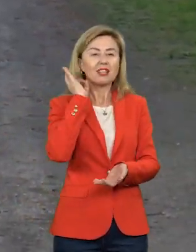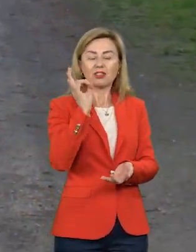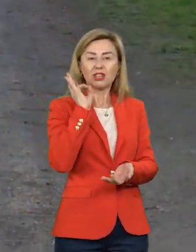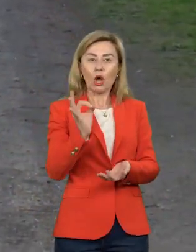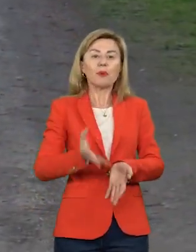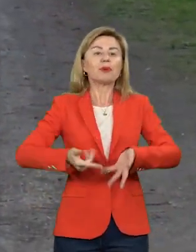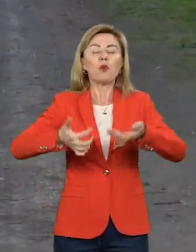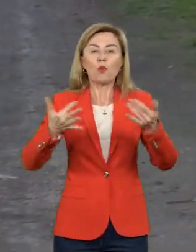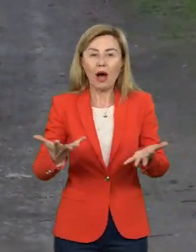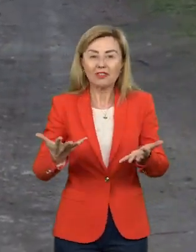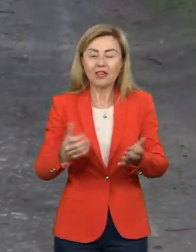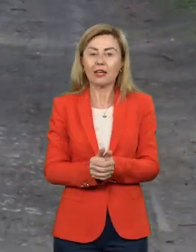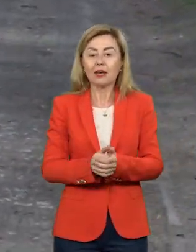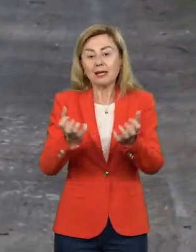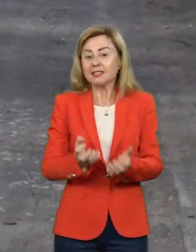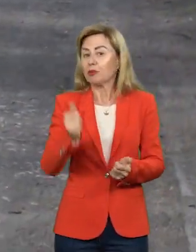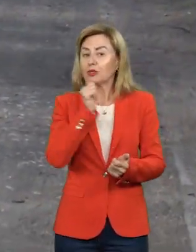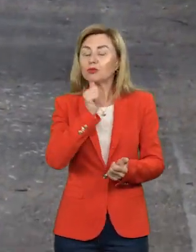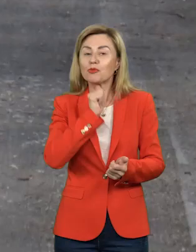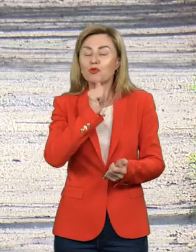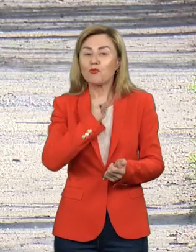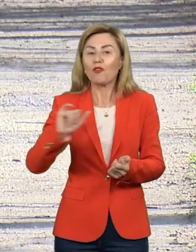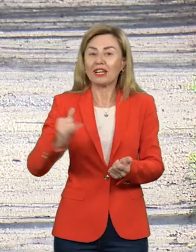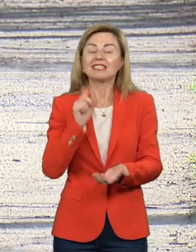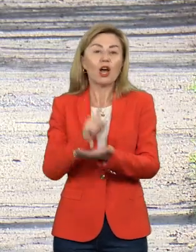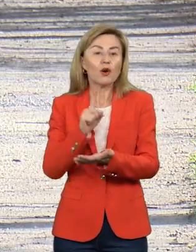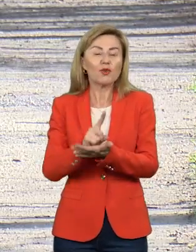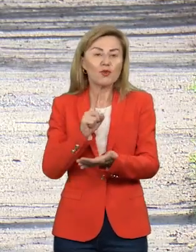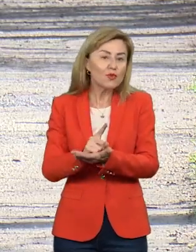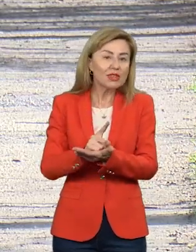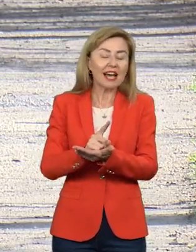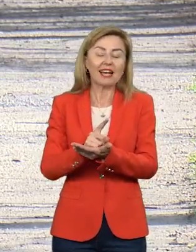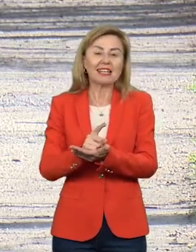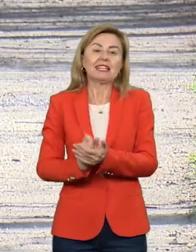Dlatego jesteśmy tutaj żeby to przetestować i sprawdzić czy się nam czy nada.